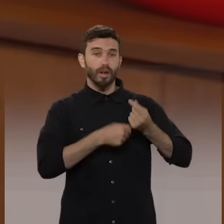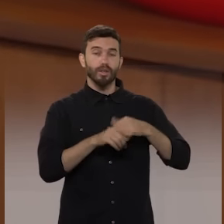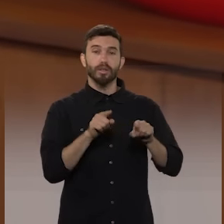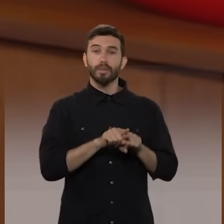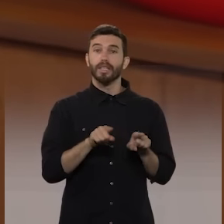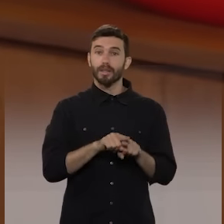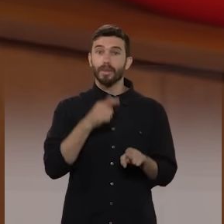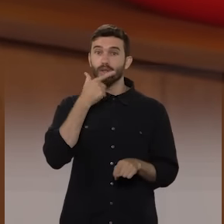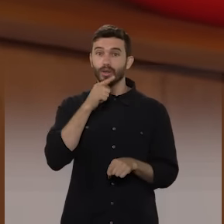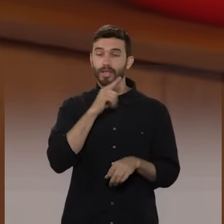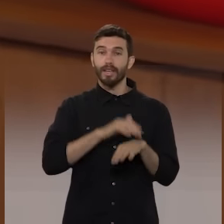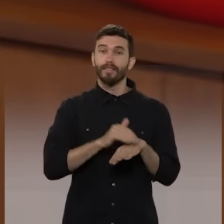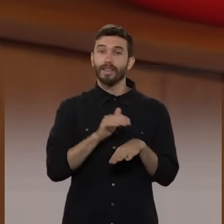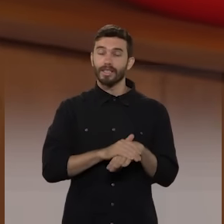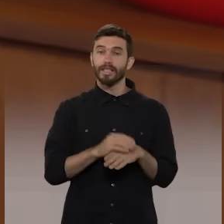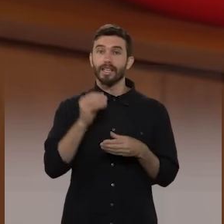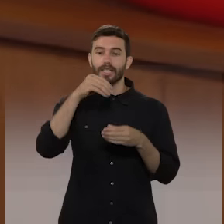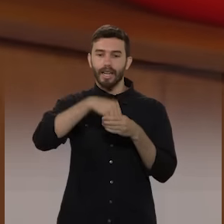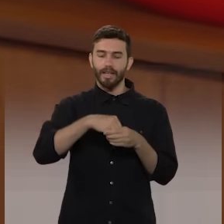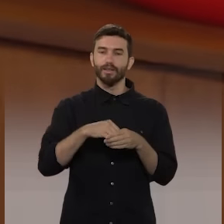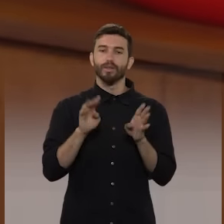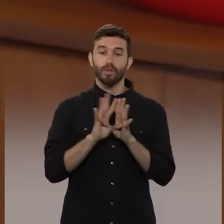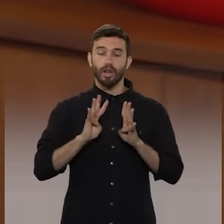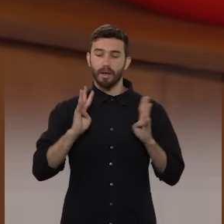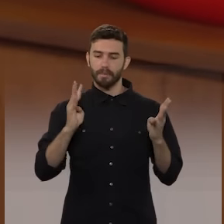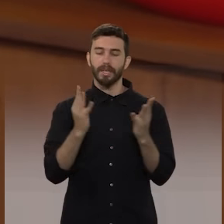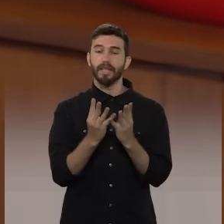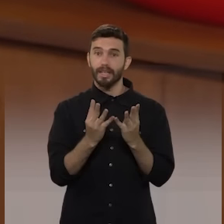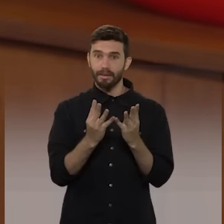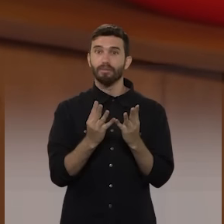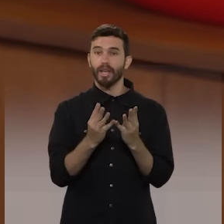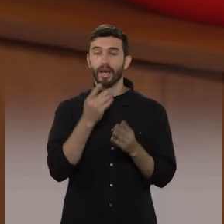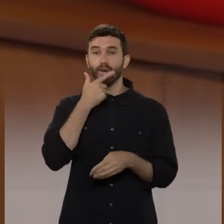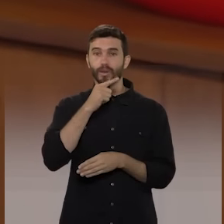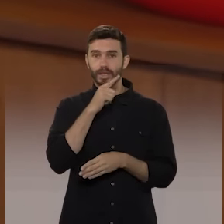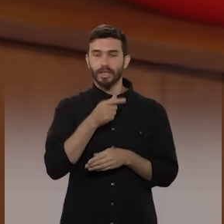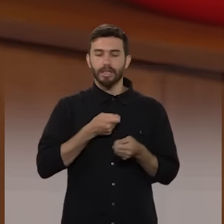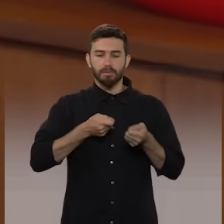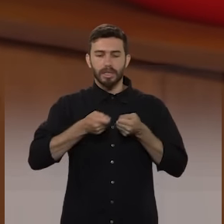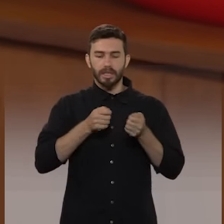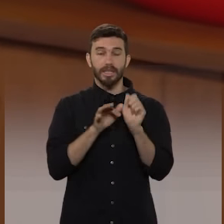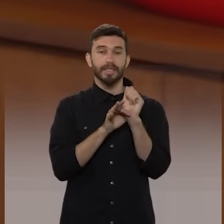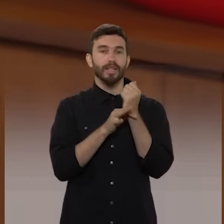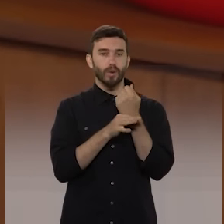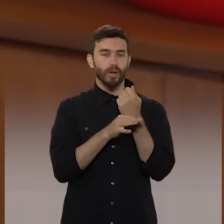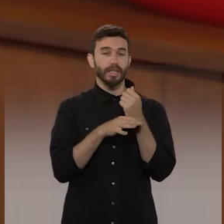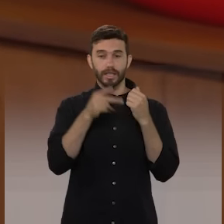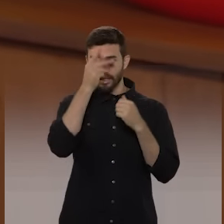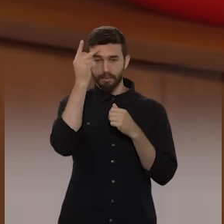fazer isso dentro de uma pandemia, onde nós conseguimos manter a segurança do nosso pessoal,